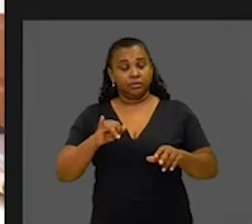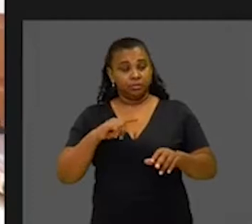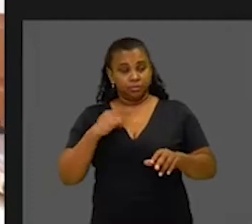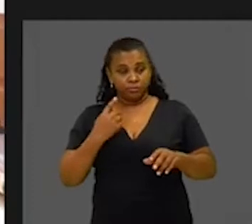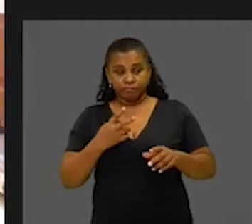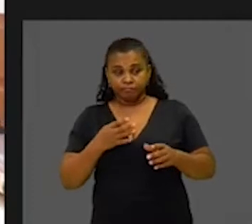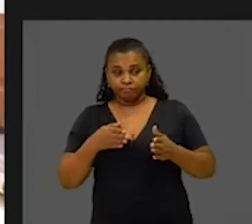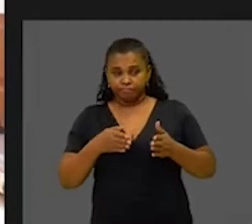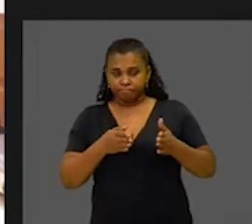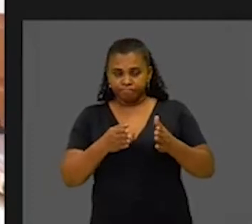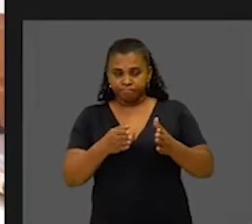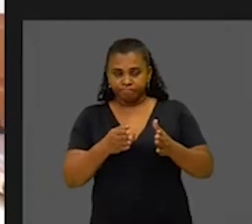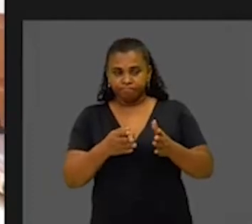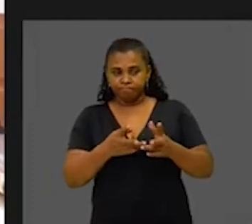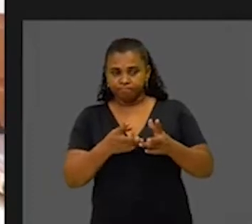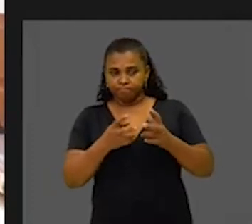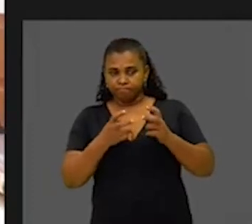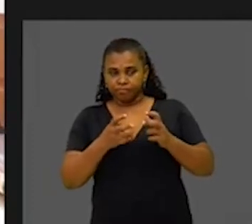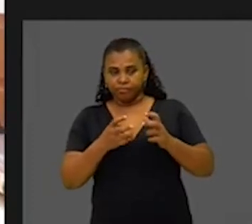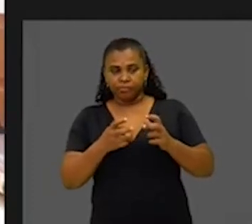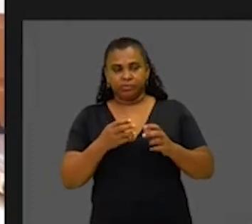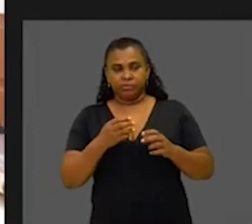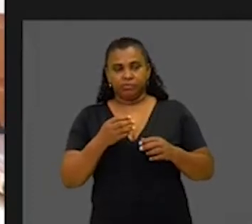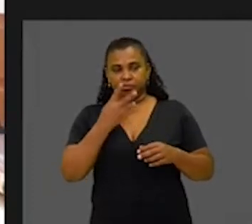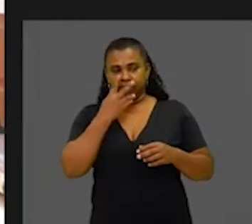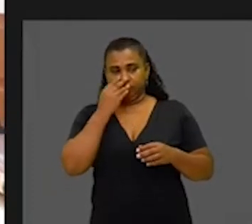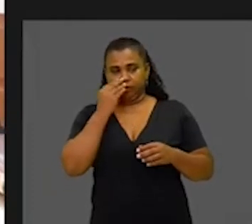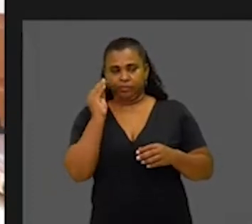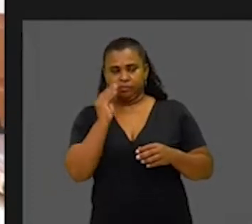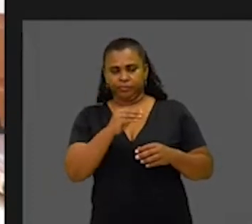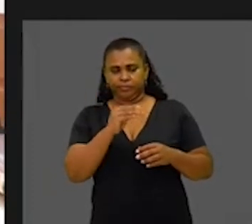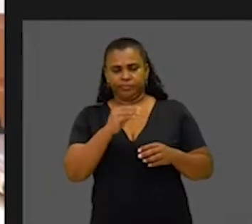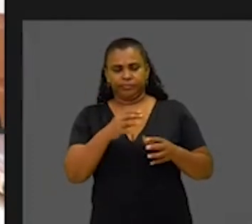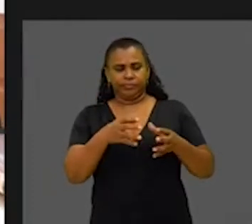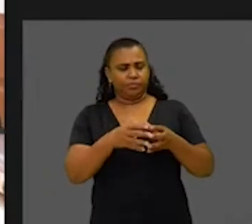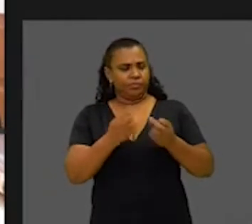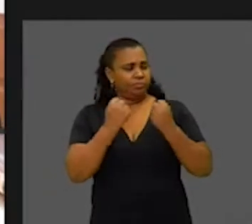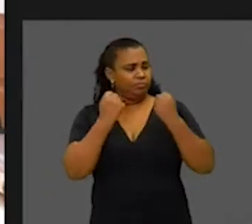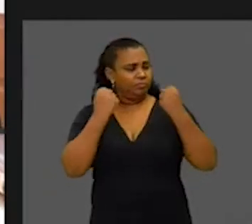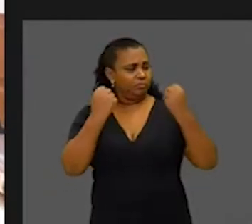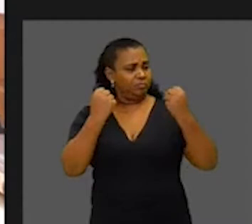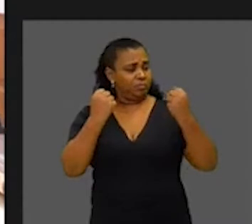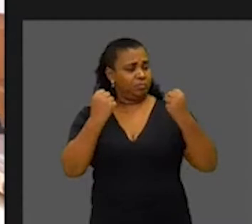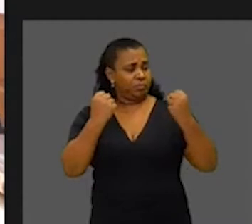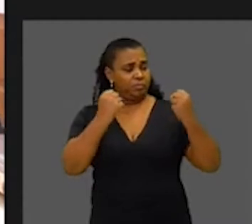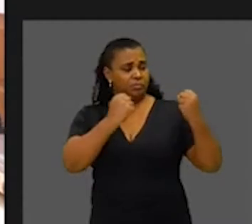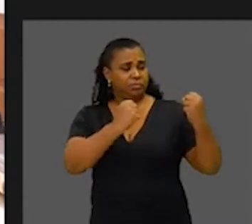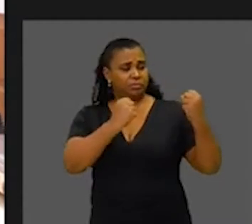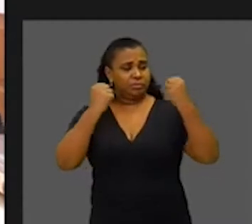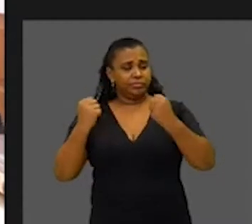que essas candidaturas representa uma das raças da todas elas na verdade evidenciam EA fala da